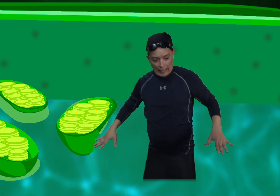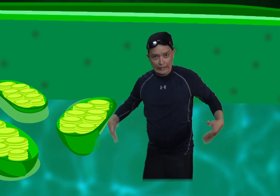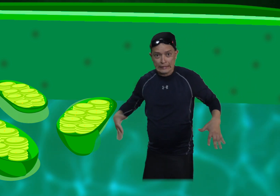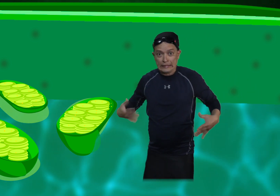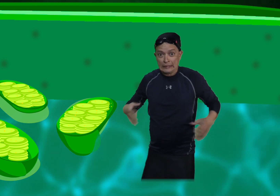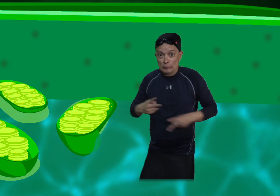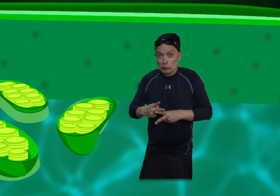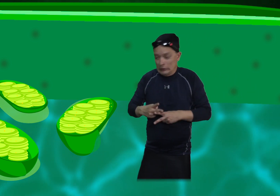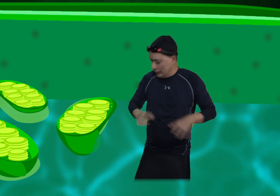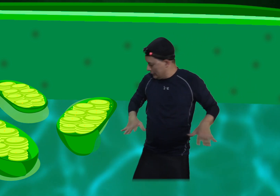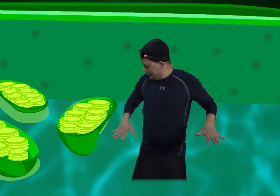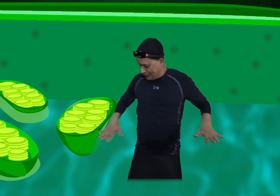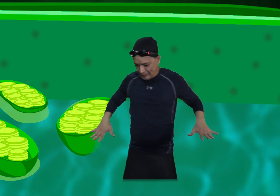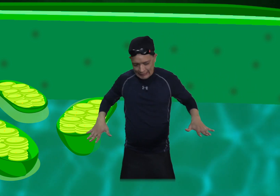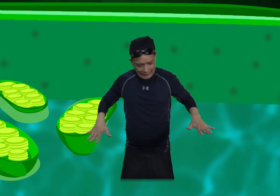Debo tener cuidado.